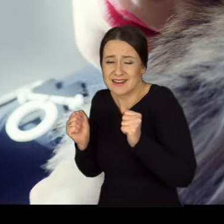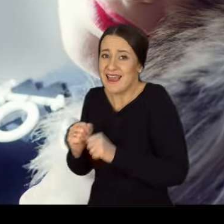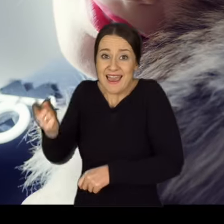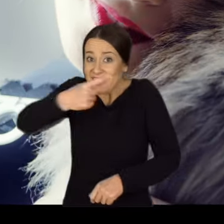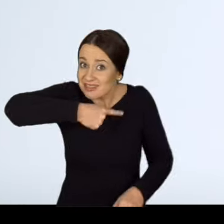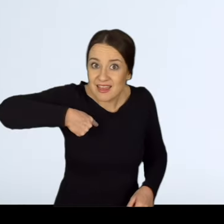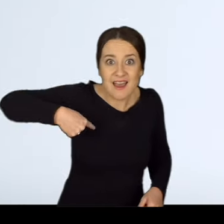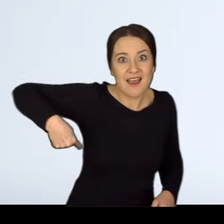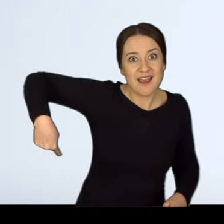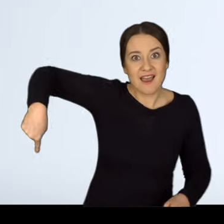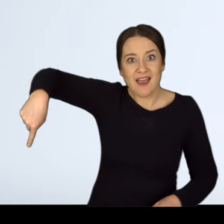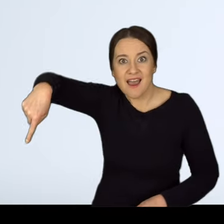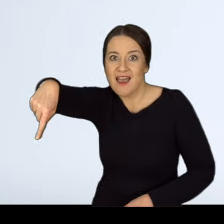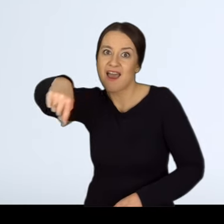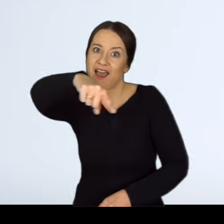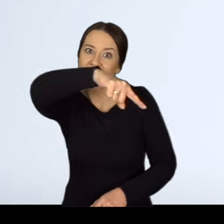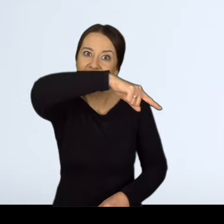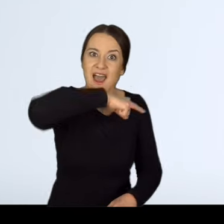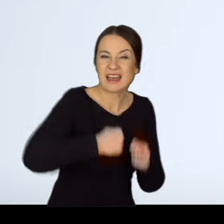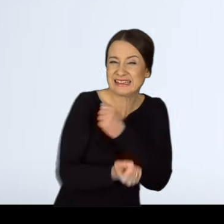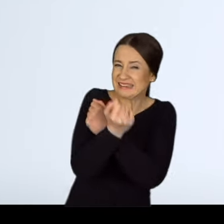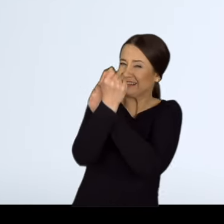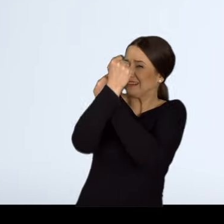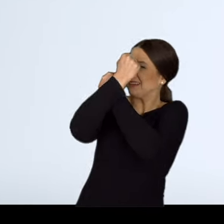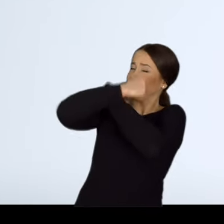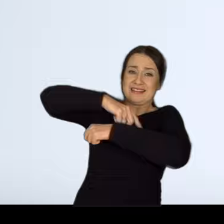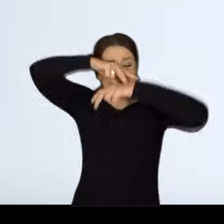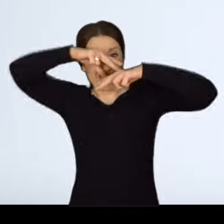pokusa ani strach